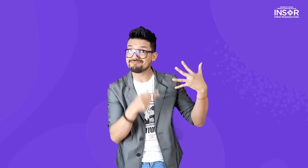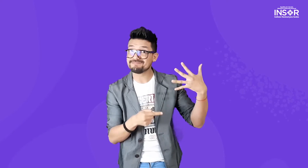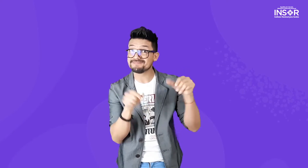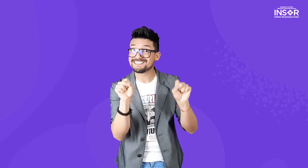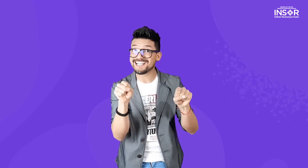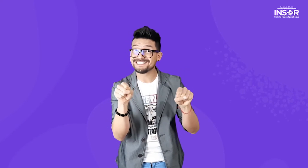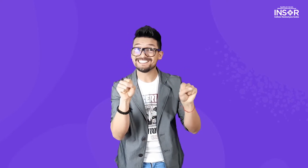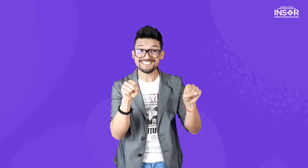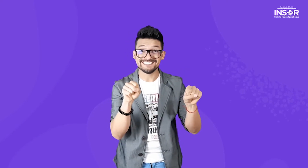¿Si?